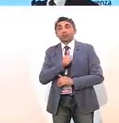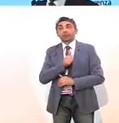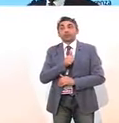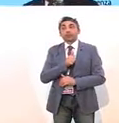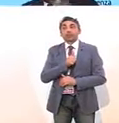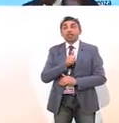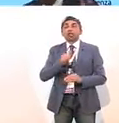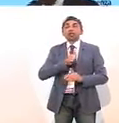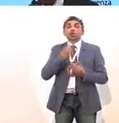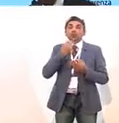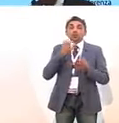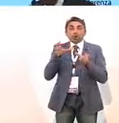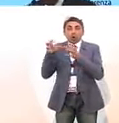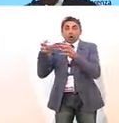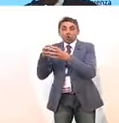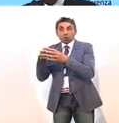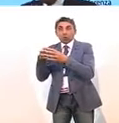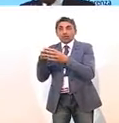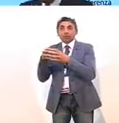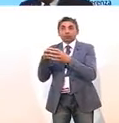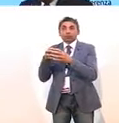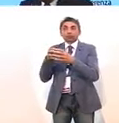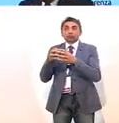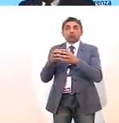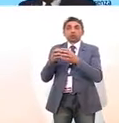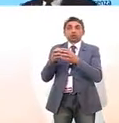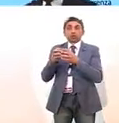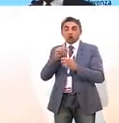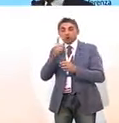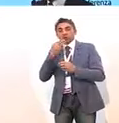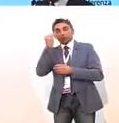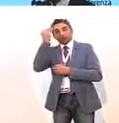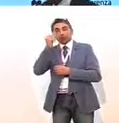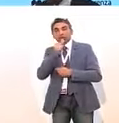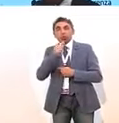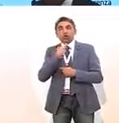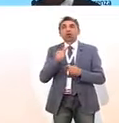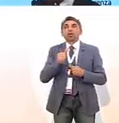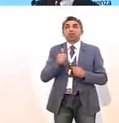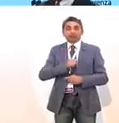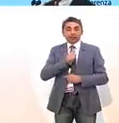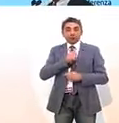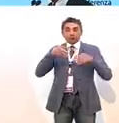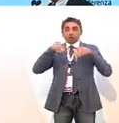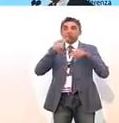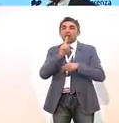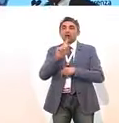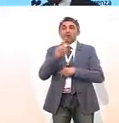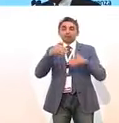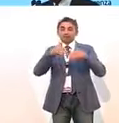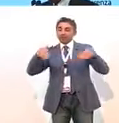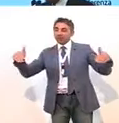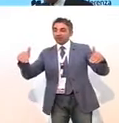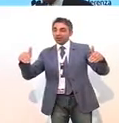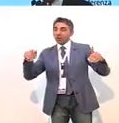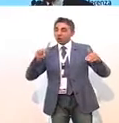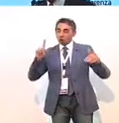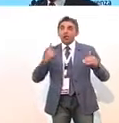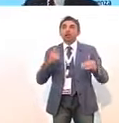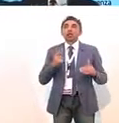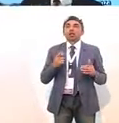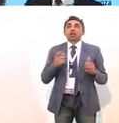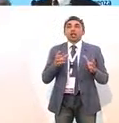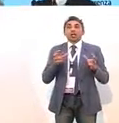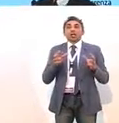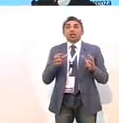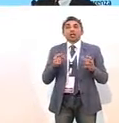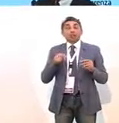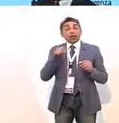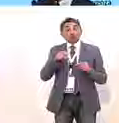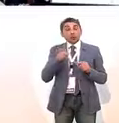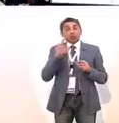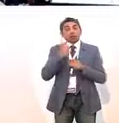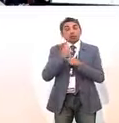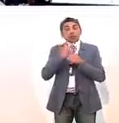soli nel senso come coalizione, senza andare alle larghe intese e anche su questo chiariamoci: